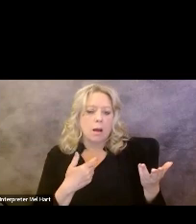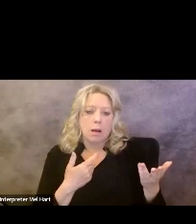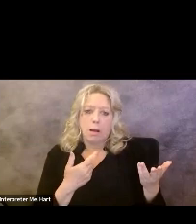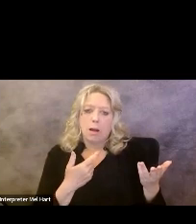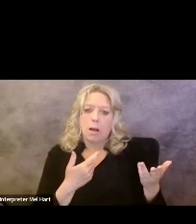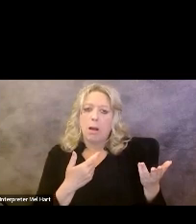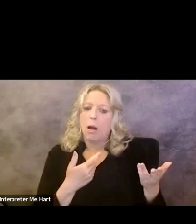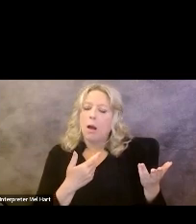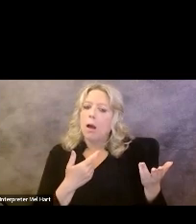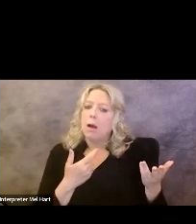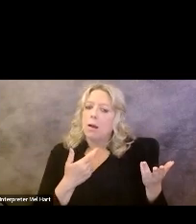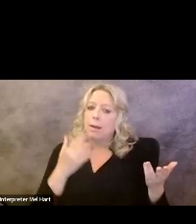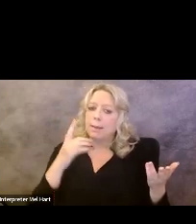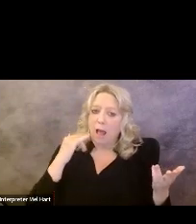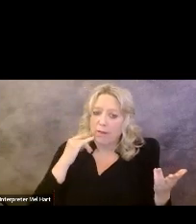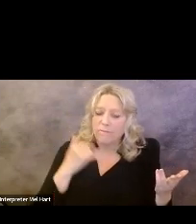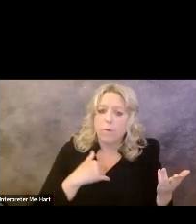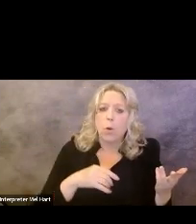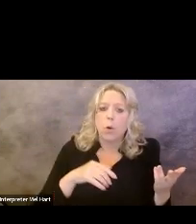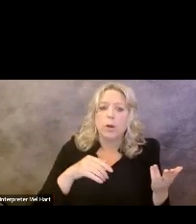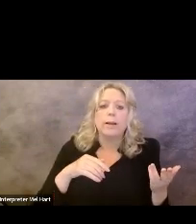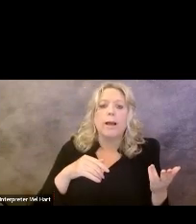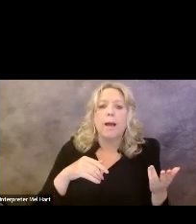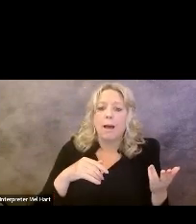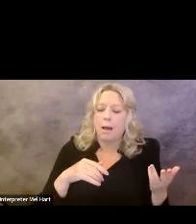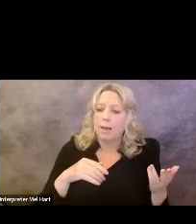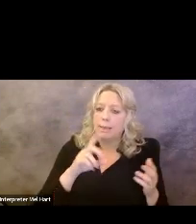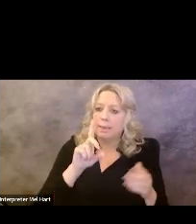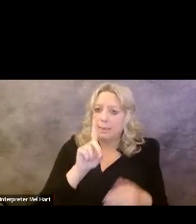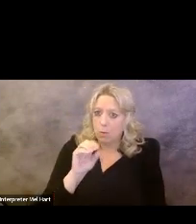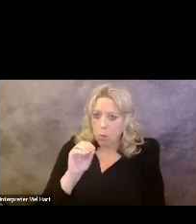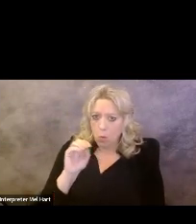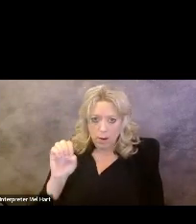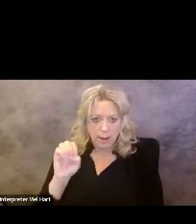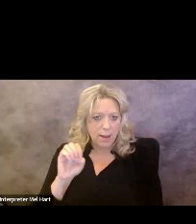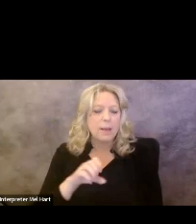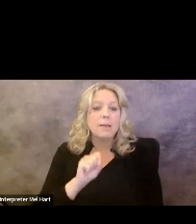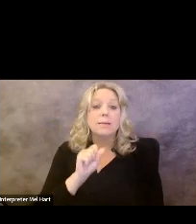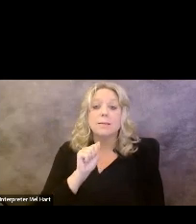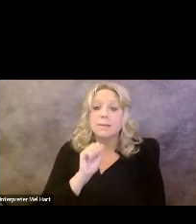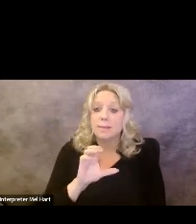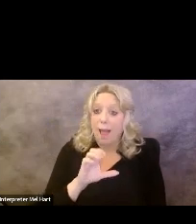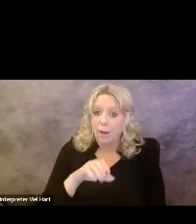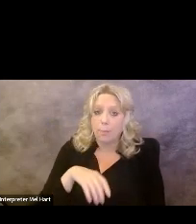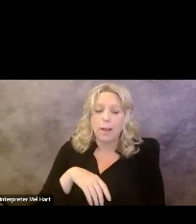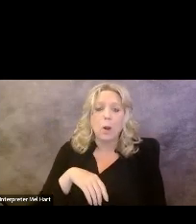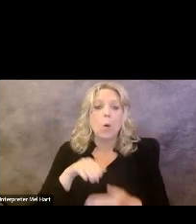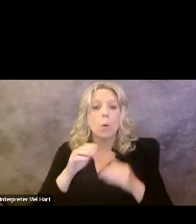Partnership Oficina de Educación del Condado de Sacramento quiero reconocer y agradecer a nuestros socios que